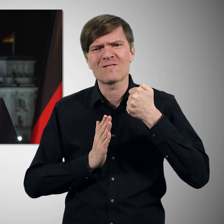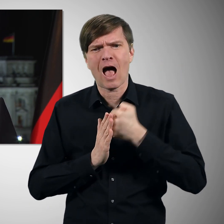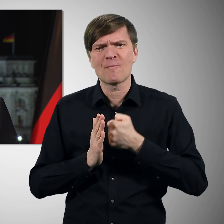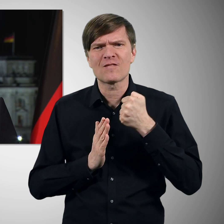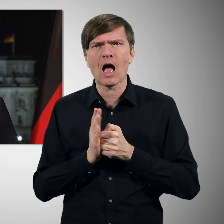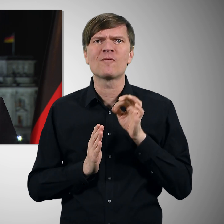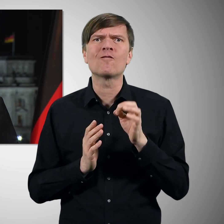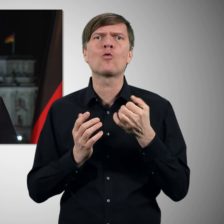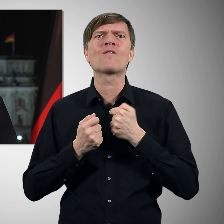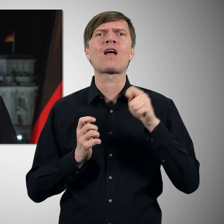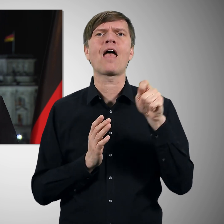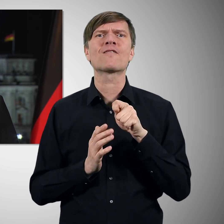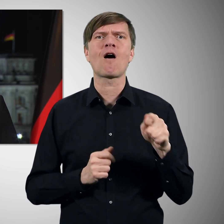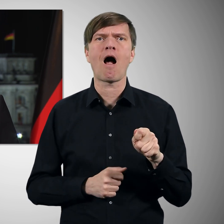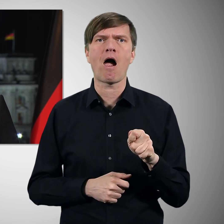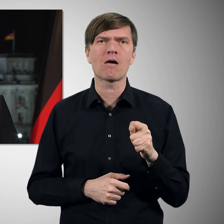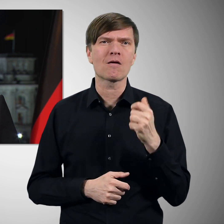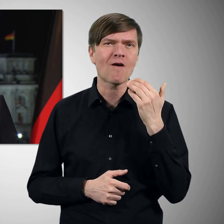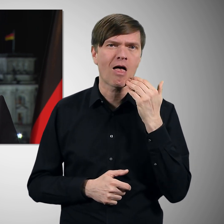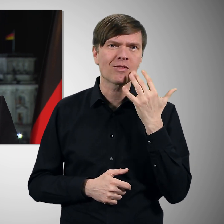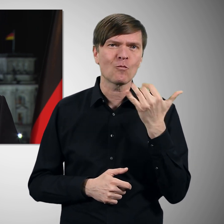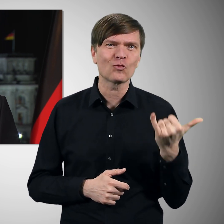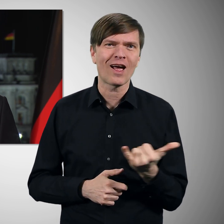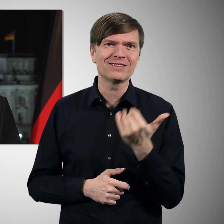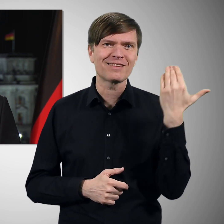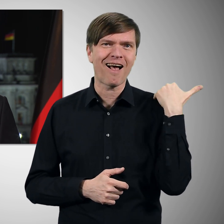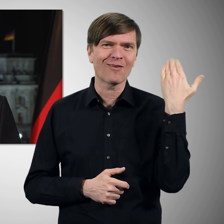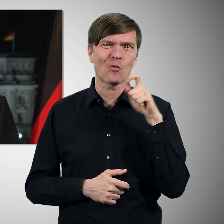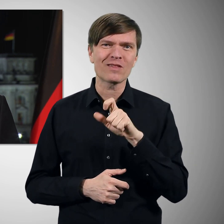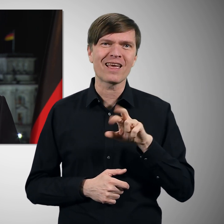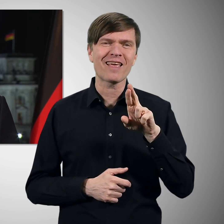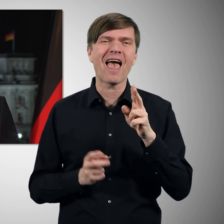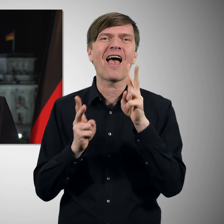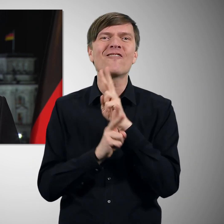Vor 35 Jahren war das, als in der DDR die friedliche Revolution begann.